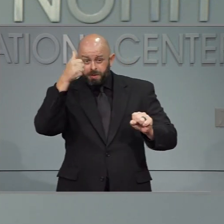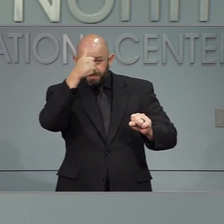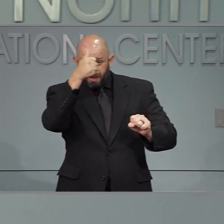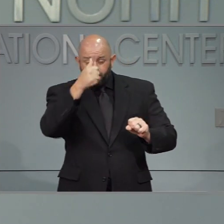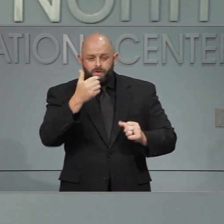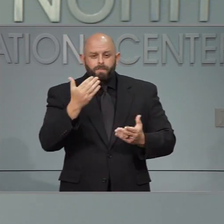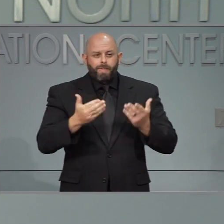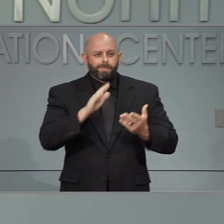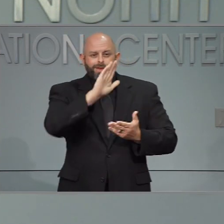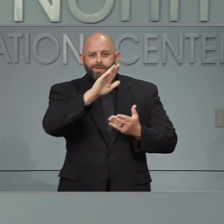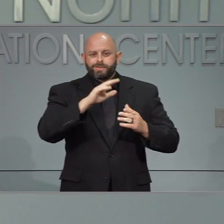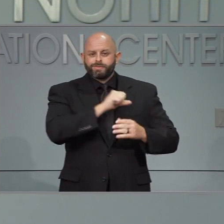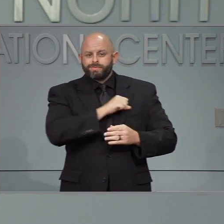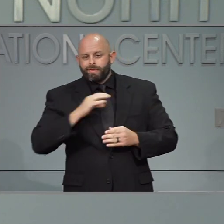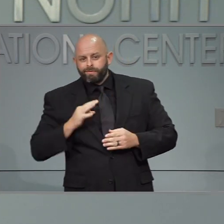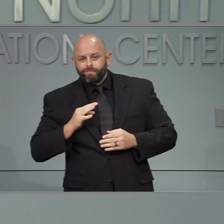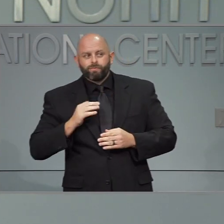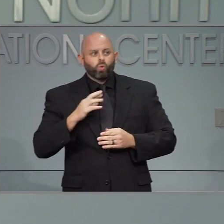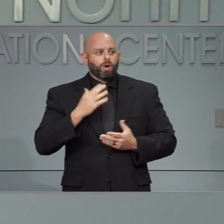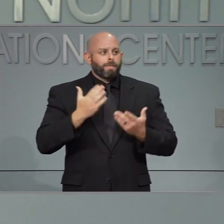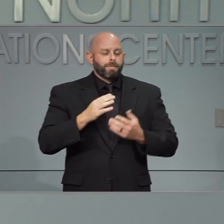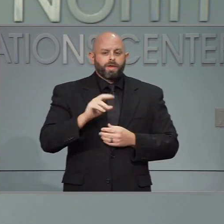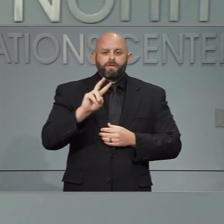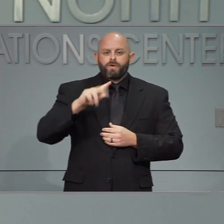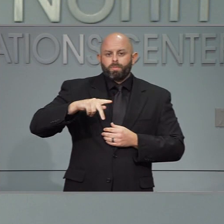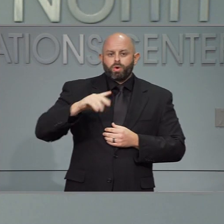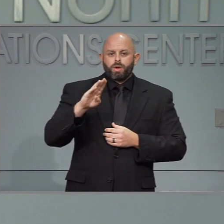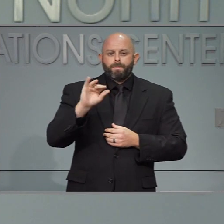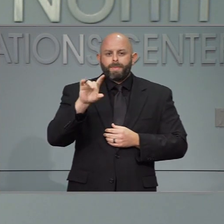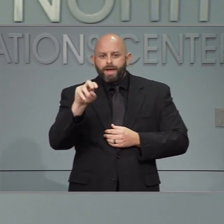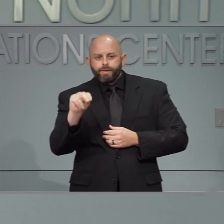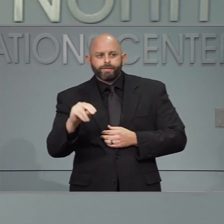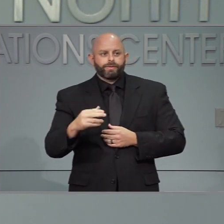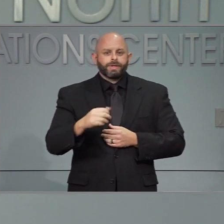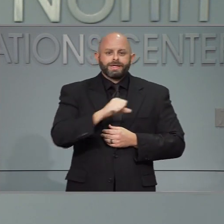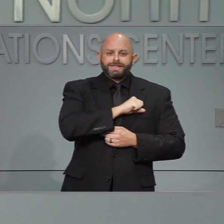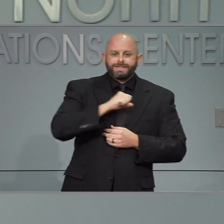colaboración ya sea con los de la campaña del presidente Trump